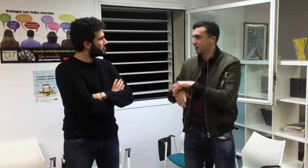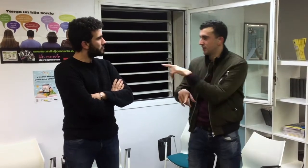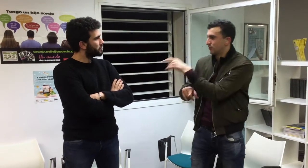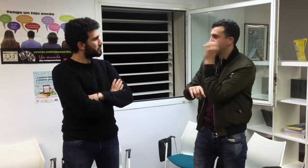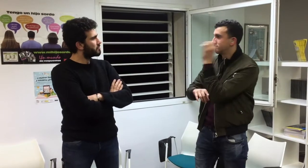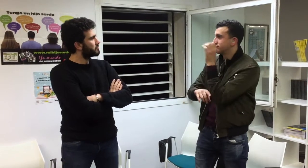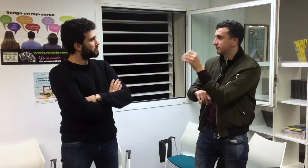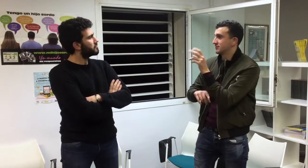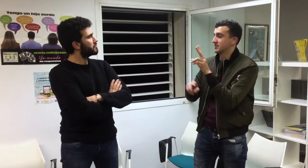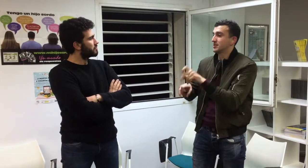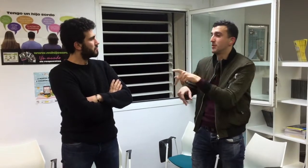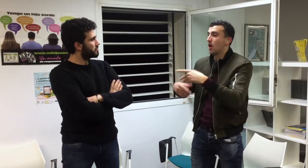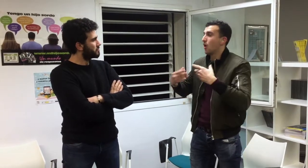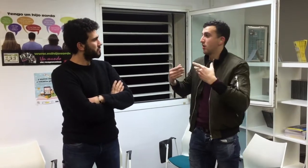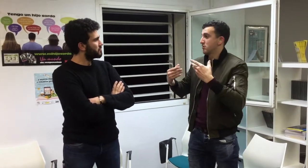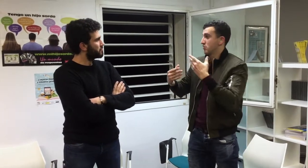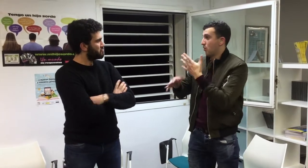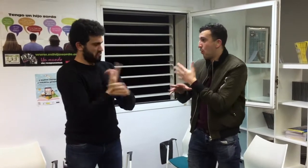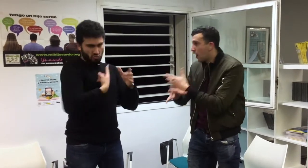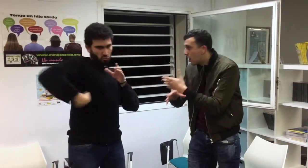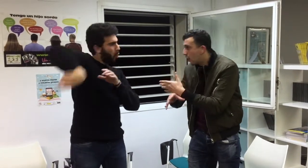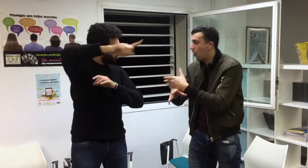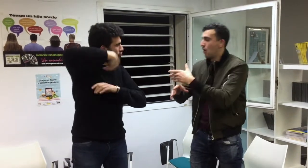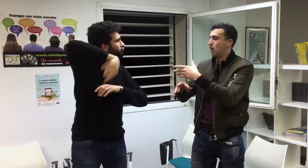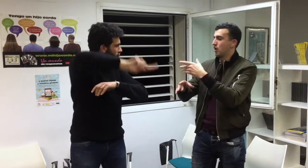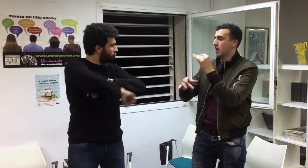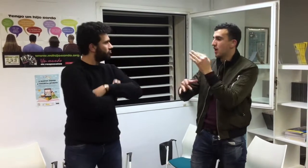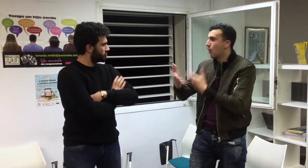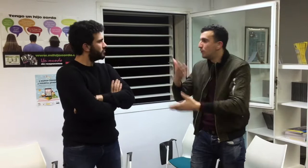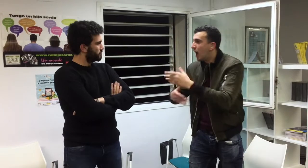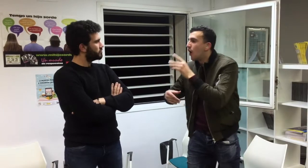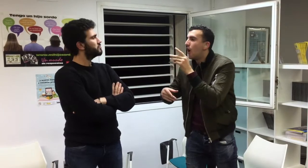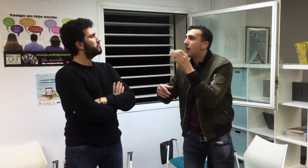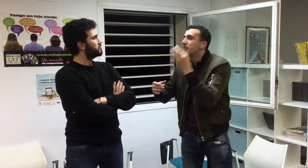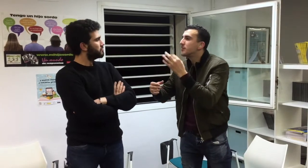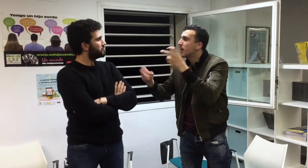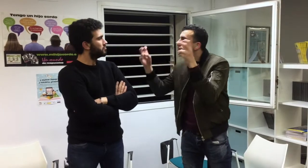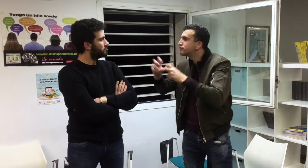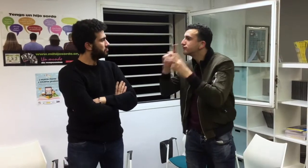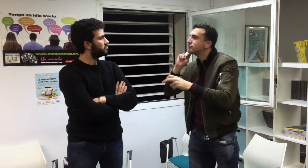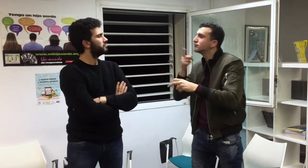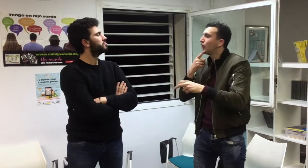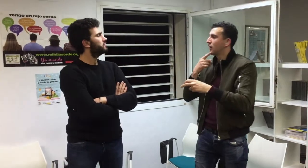para dar una charla y, a través de juegos, conocer más cosas sobre la juventud sorda.